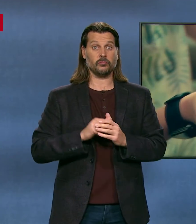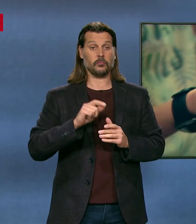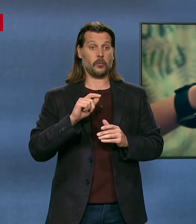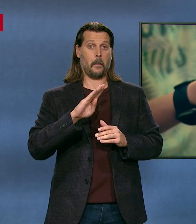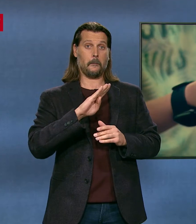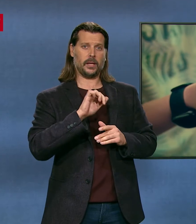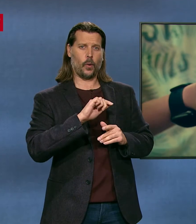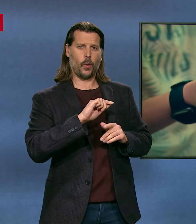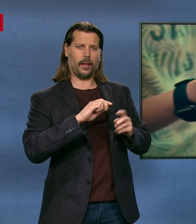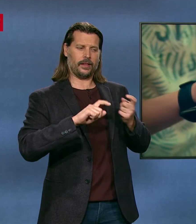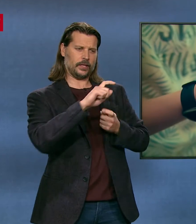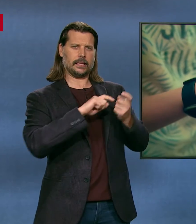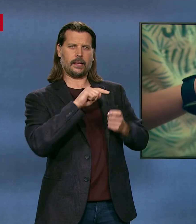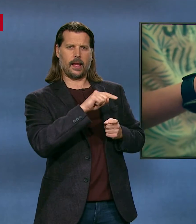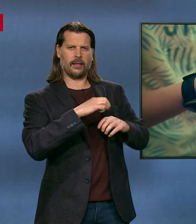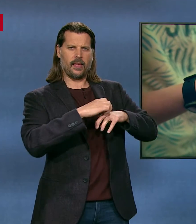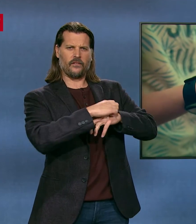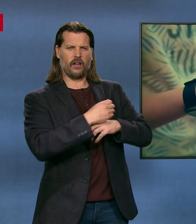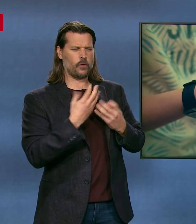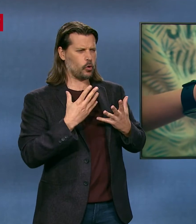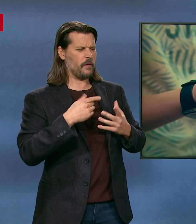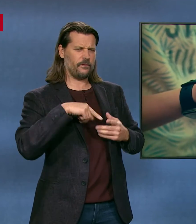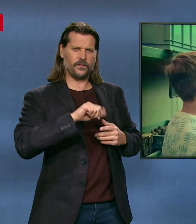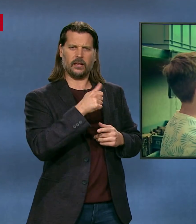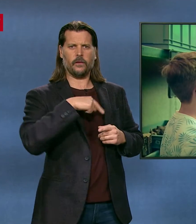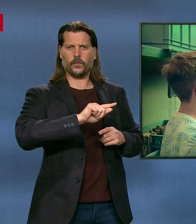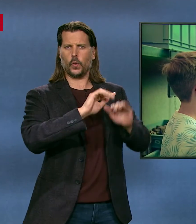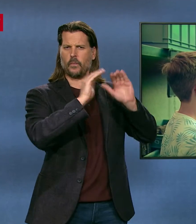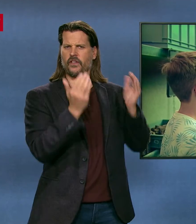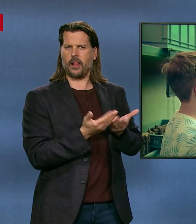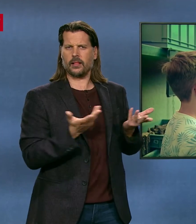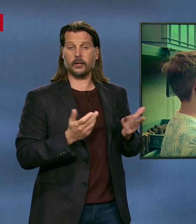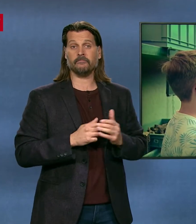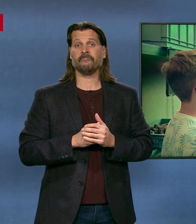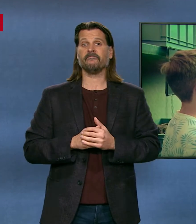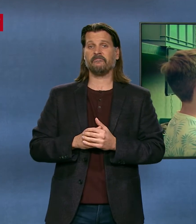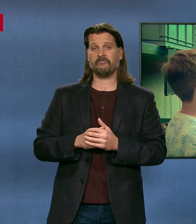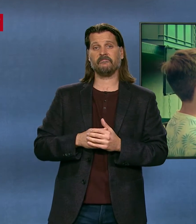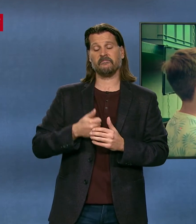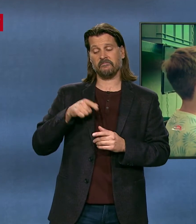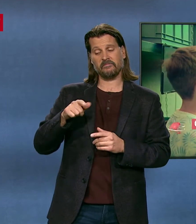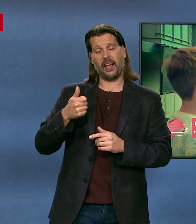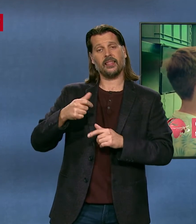Wieso ist Biodiversität der Käfer so wichtig für unsere Umwelt? Käfer sind ein Teil unserer Umwelt.